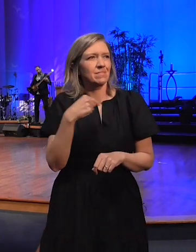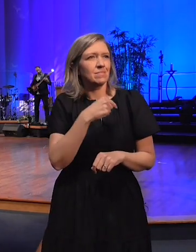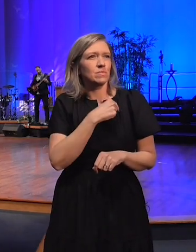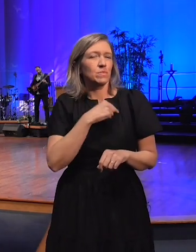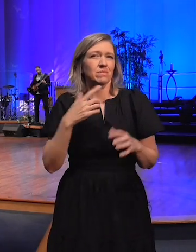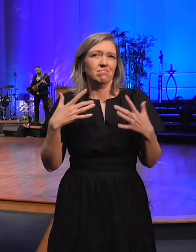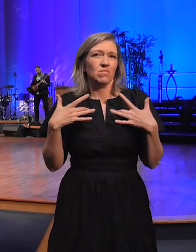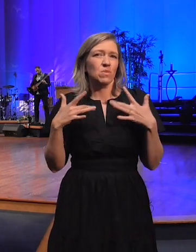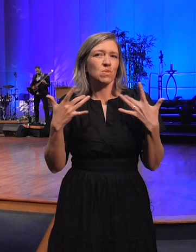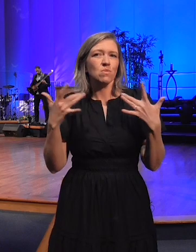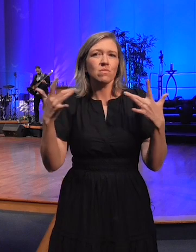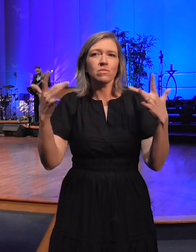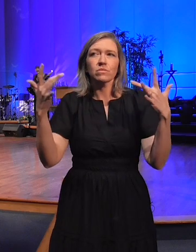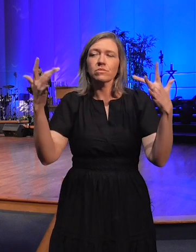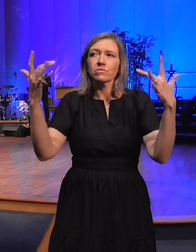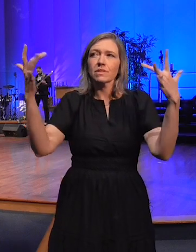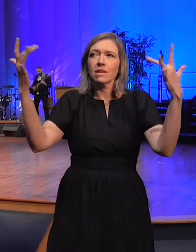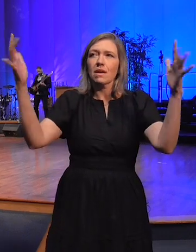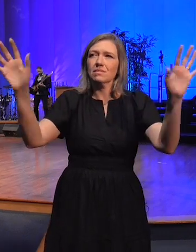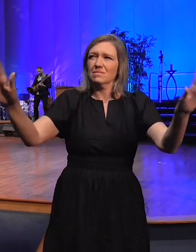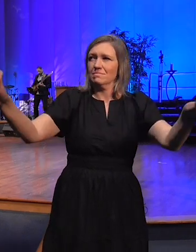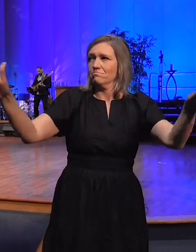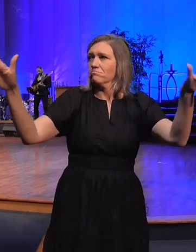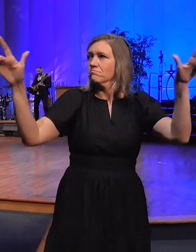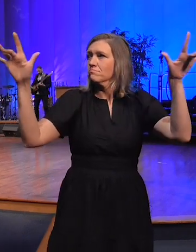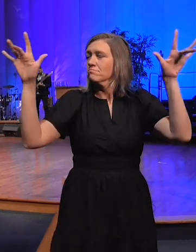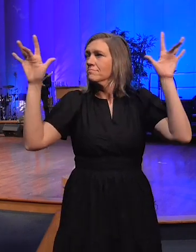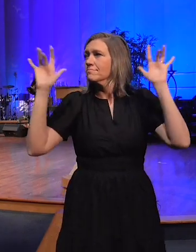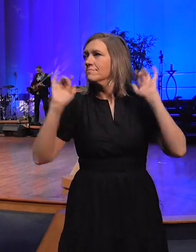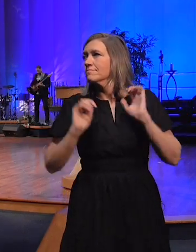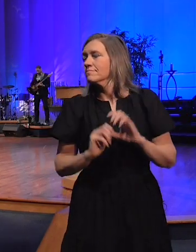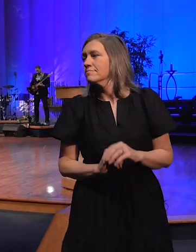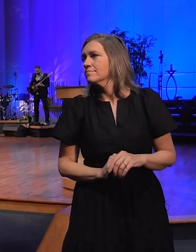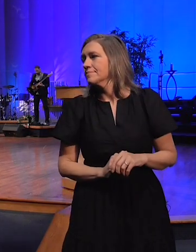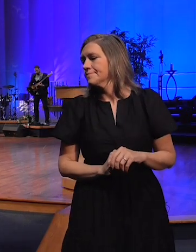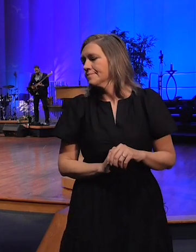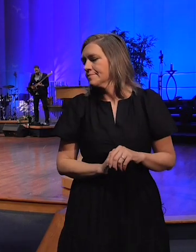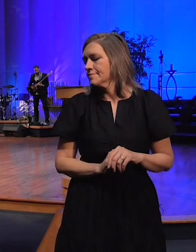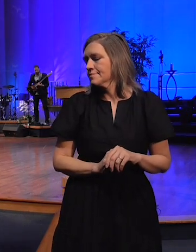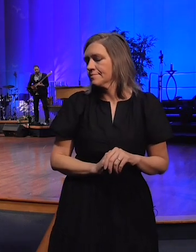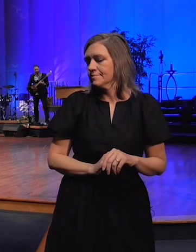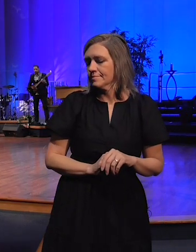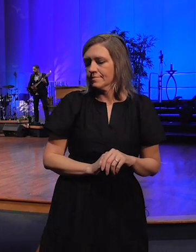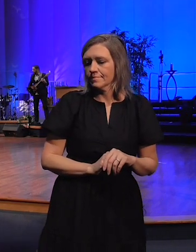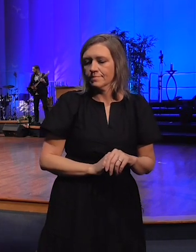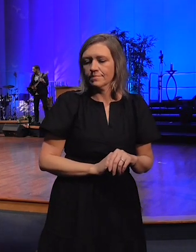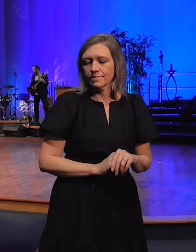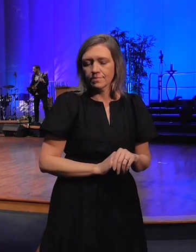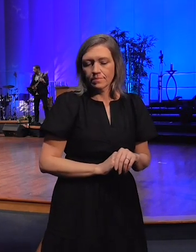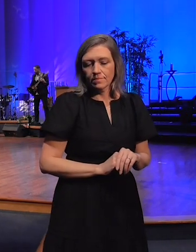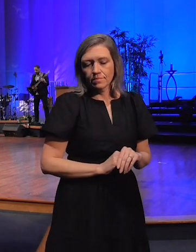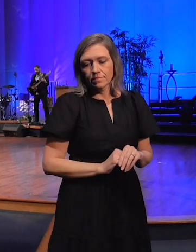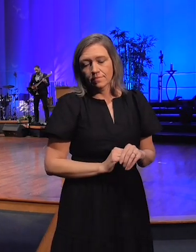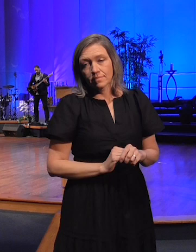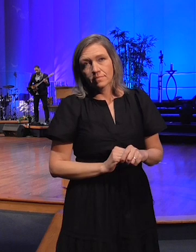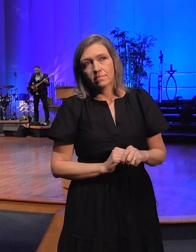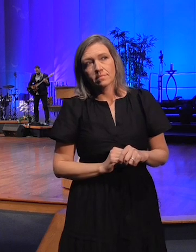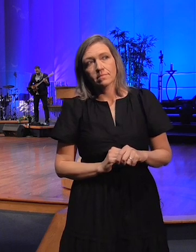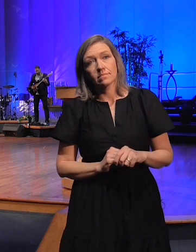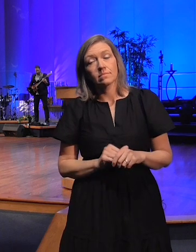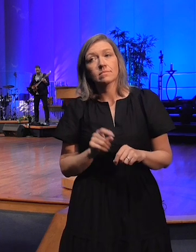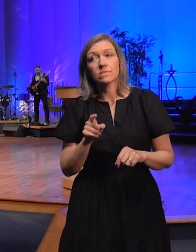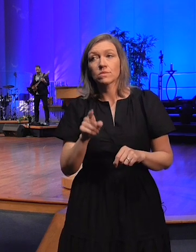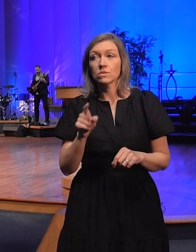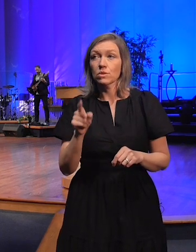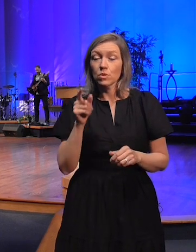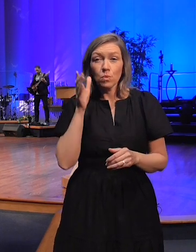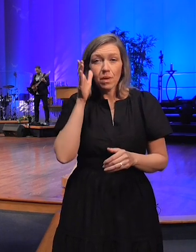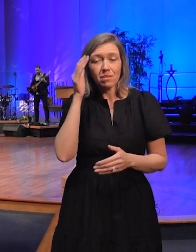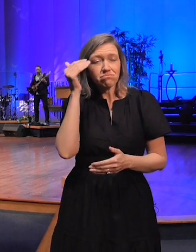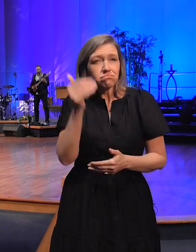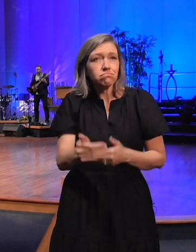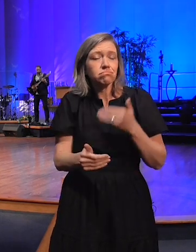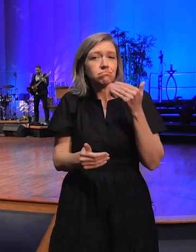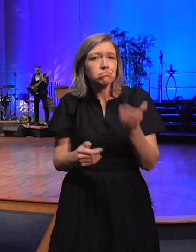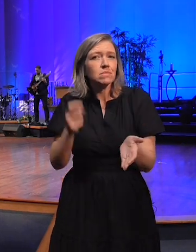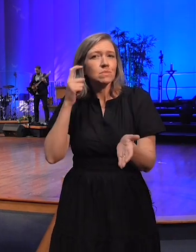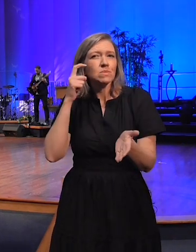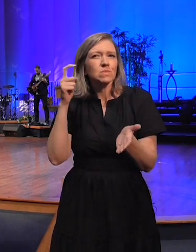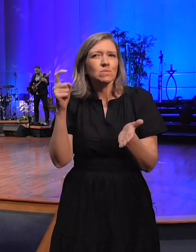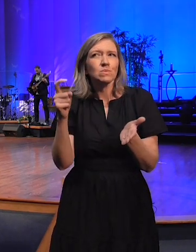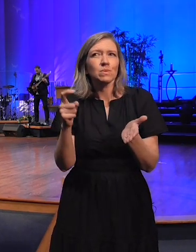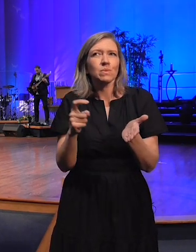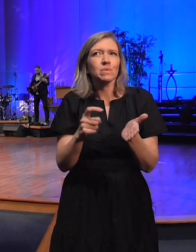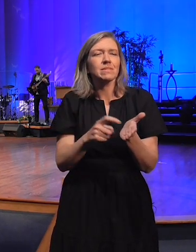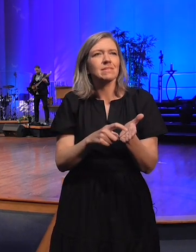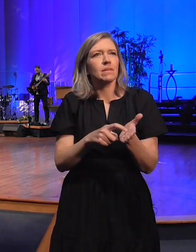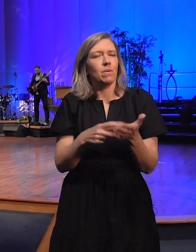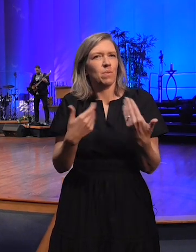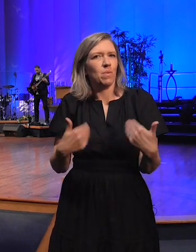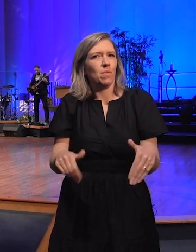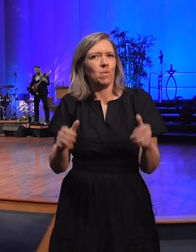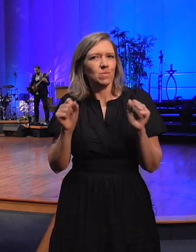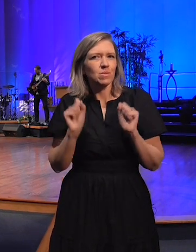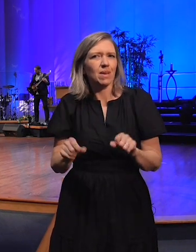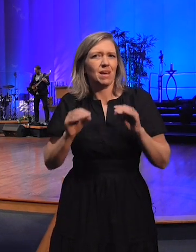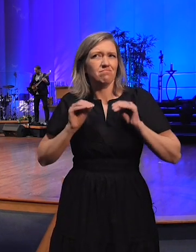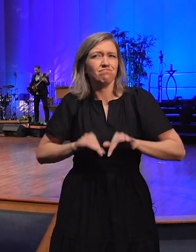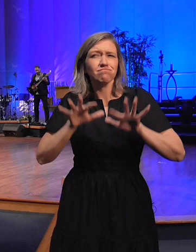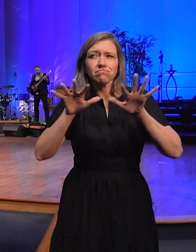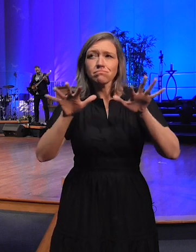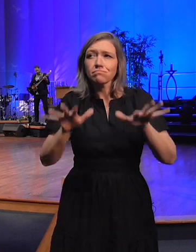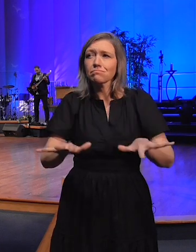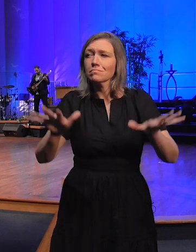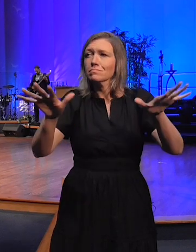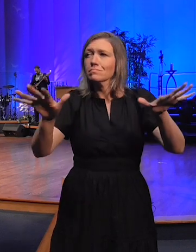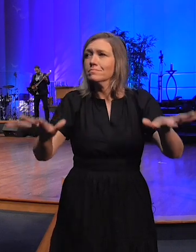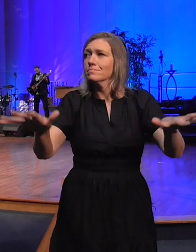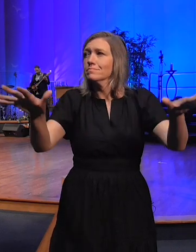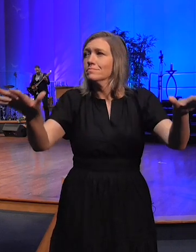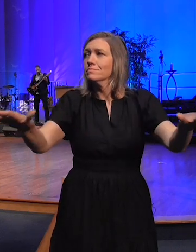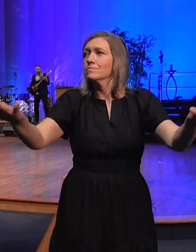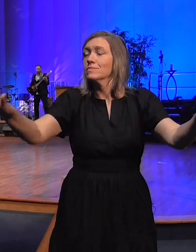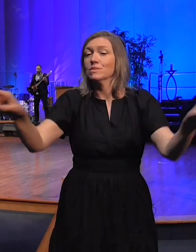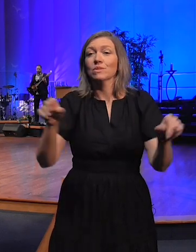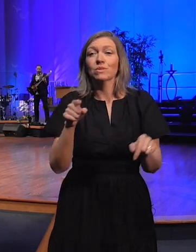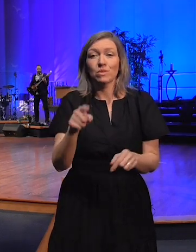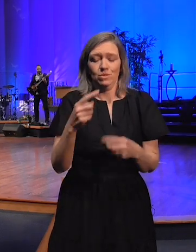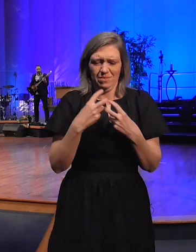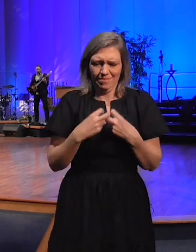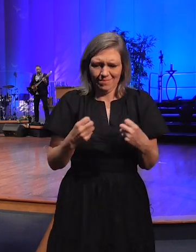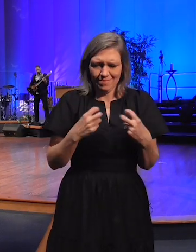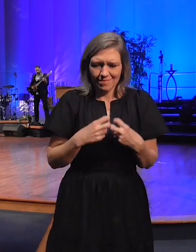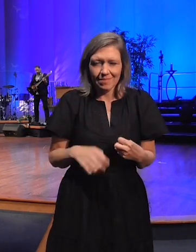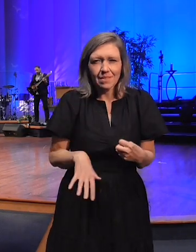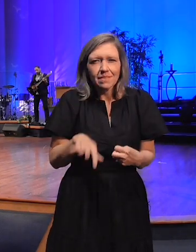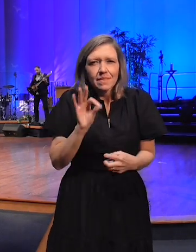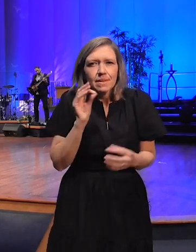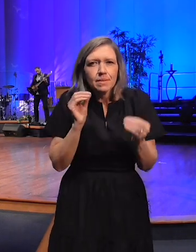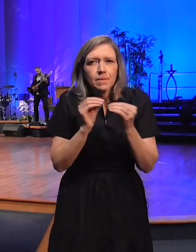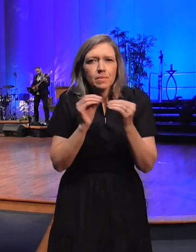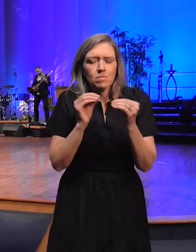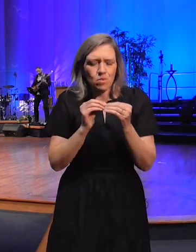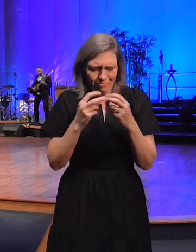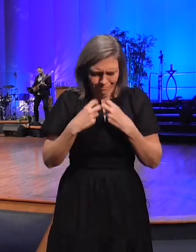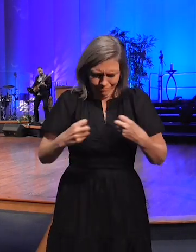glorioso y sabrás cómo dejar que suene a medida que descubres quién eres.